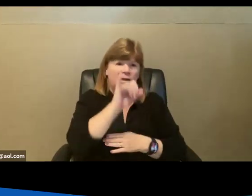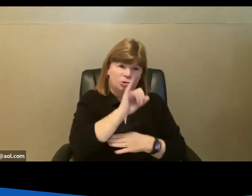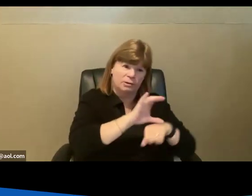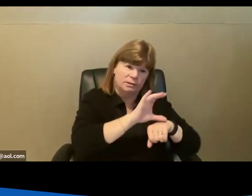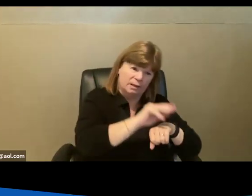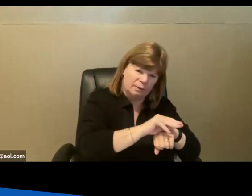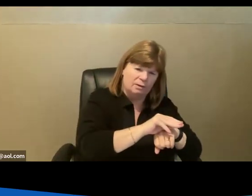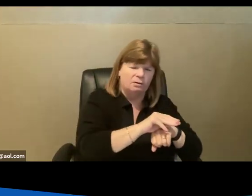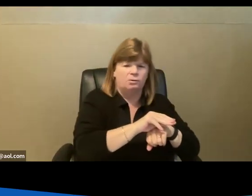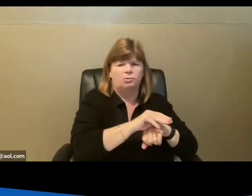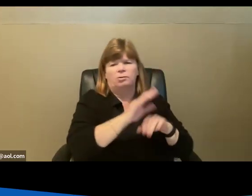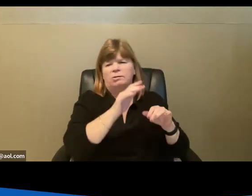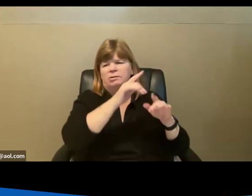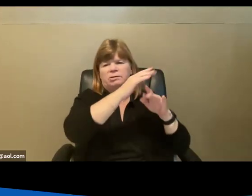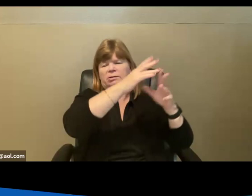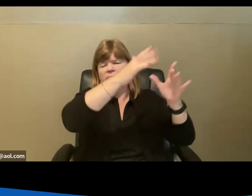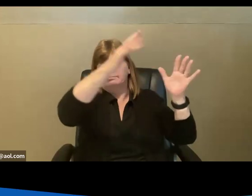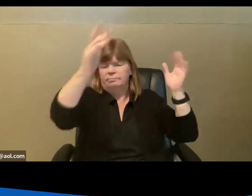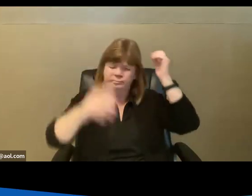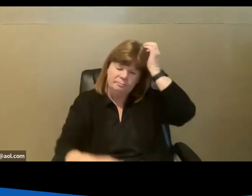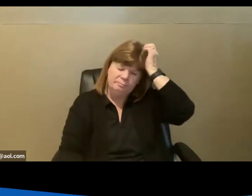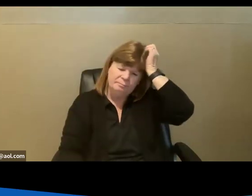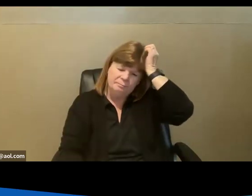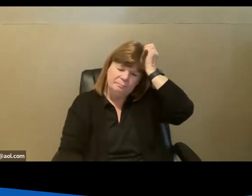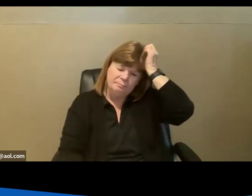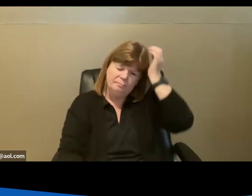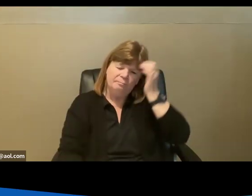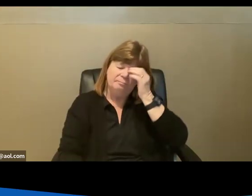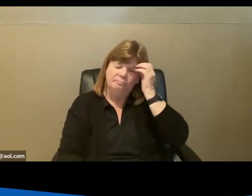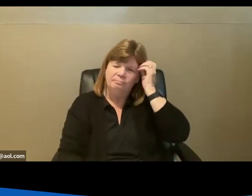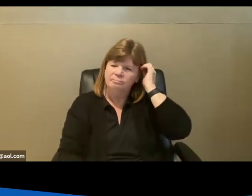Son estas capas de cosas las que hacen las cosas más complicadas.